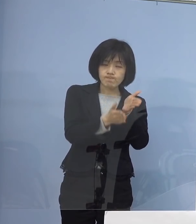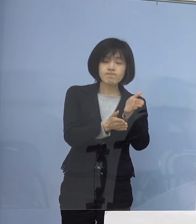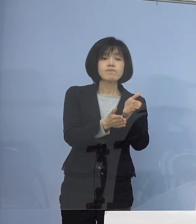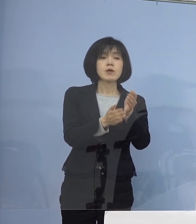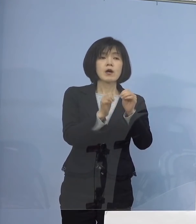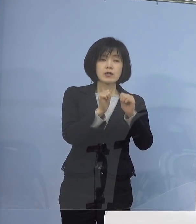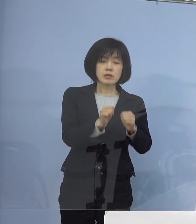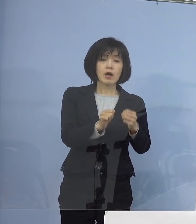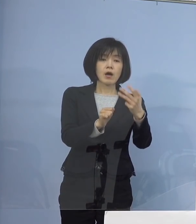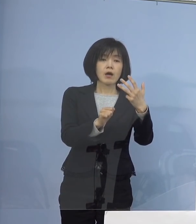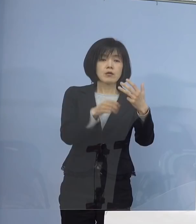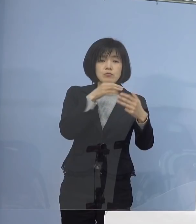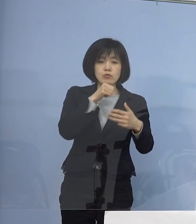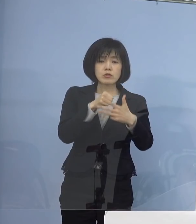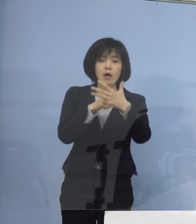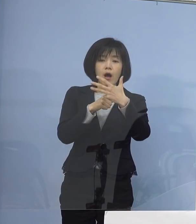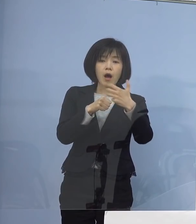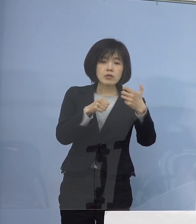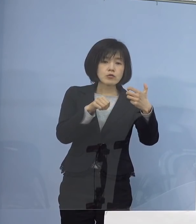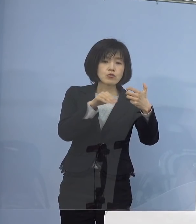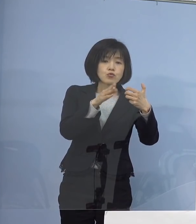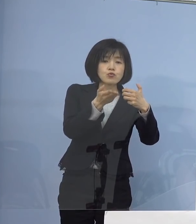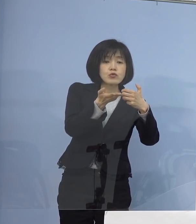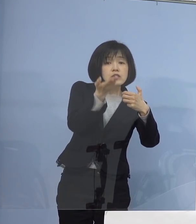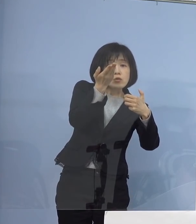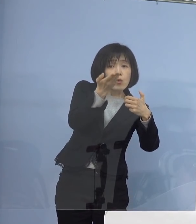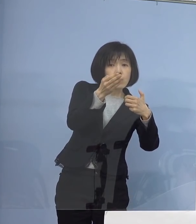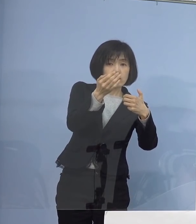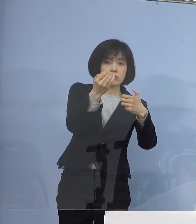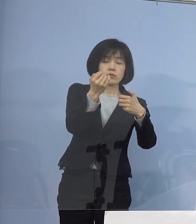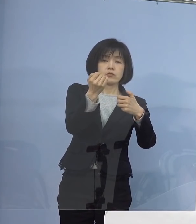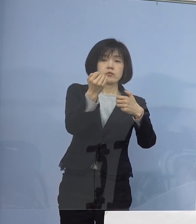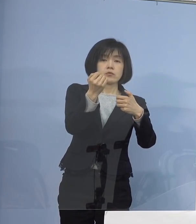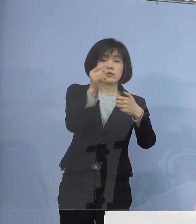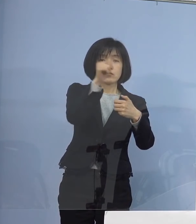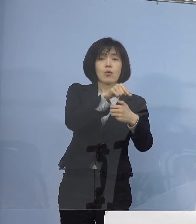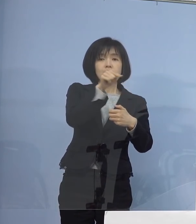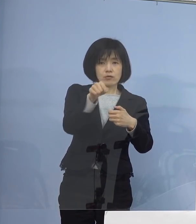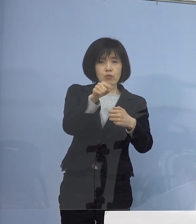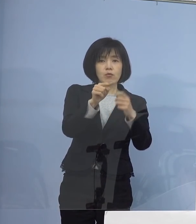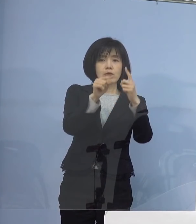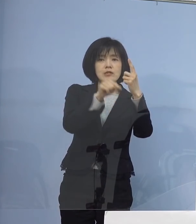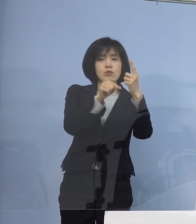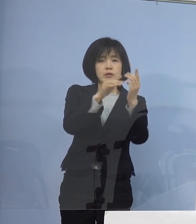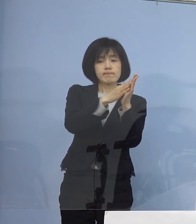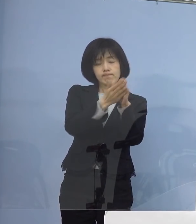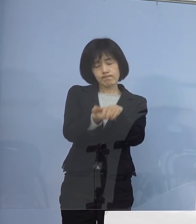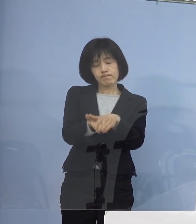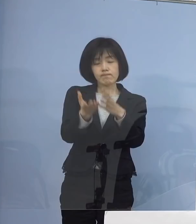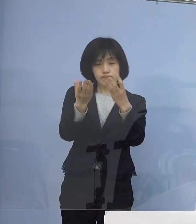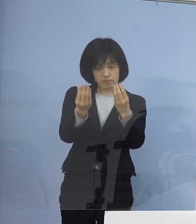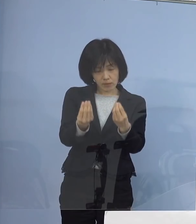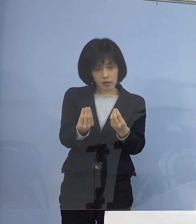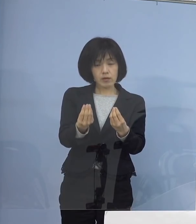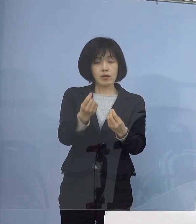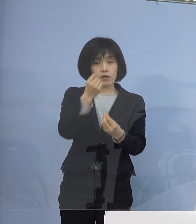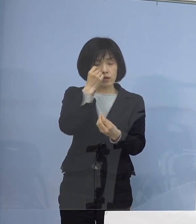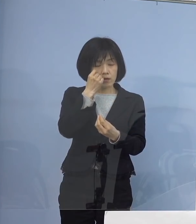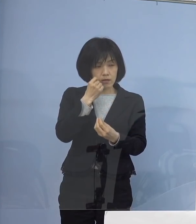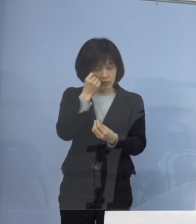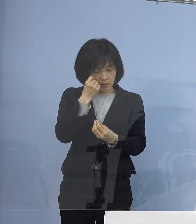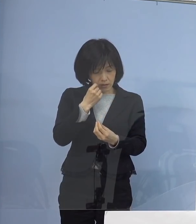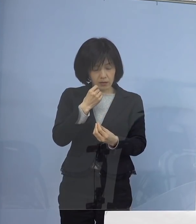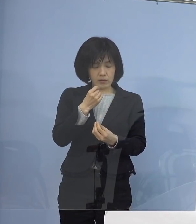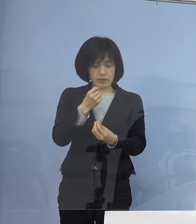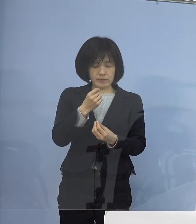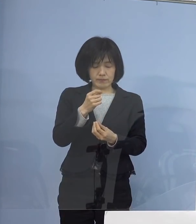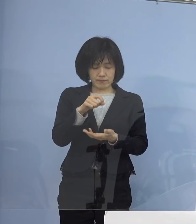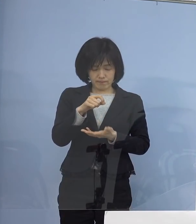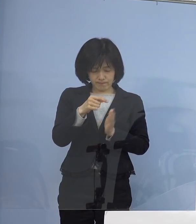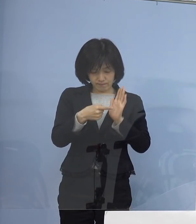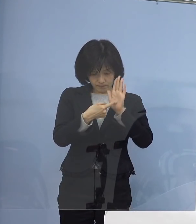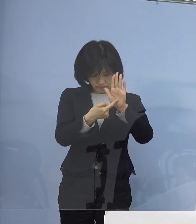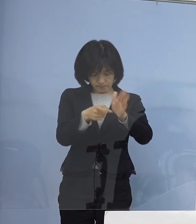80歳代以上の方1名がお亡くなりになりました 謹んで哀悼の意を表したいと思います